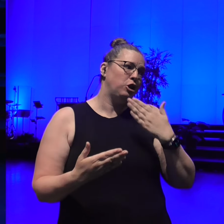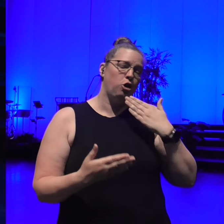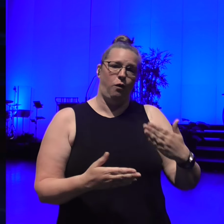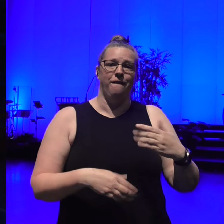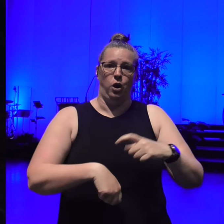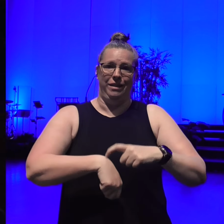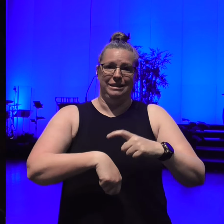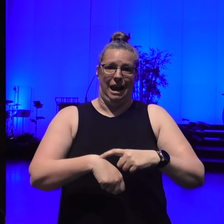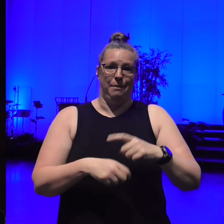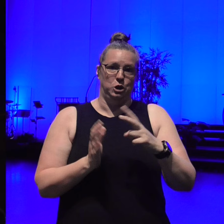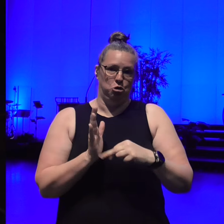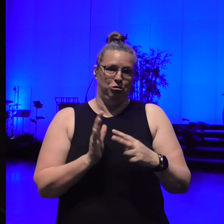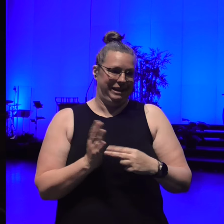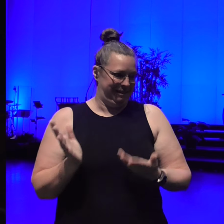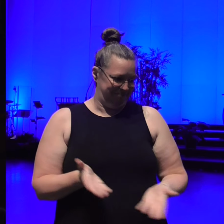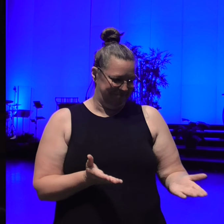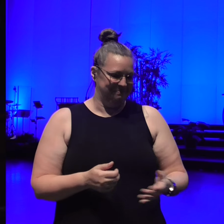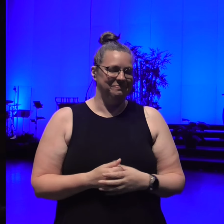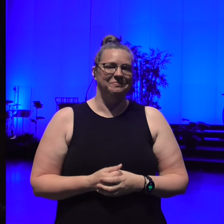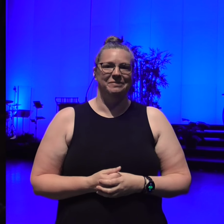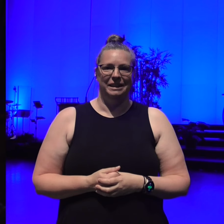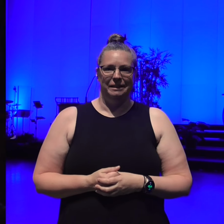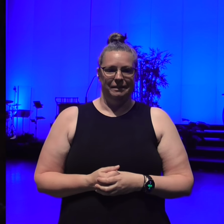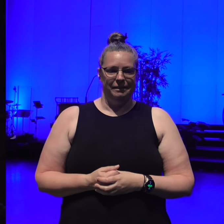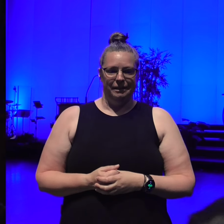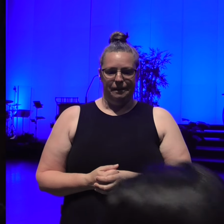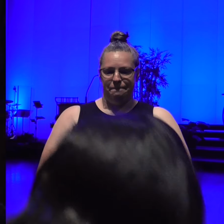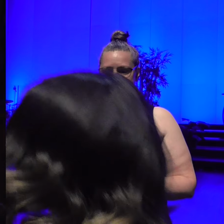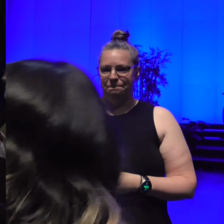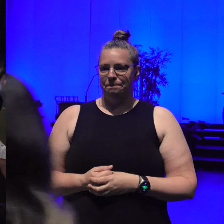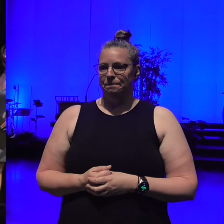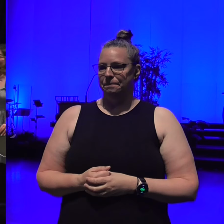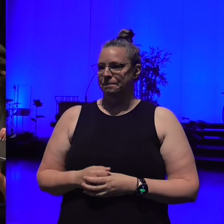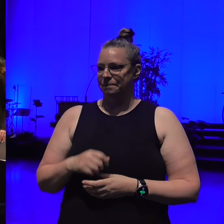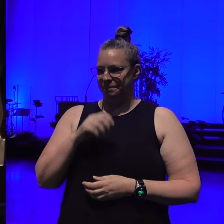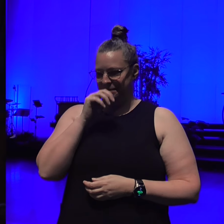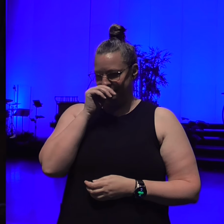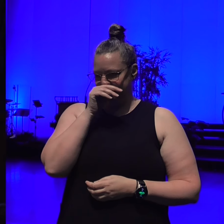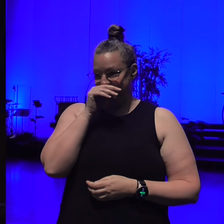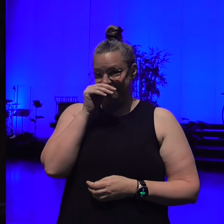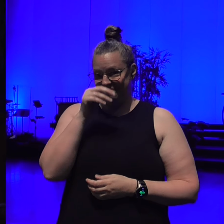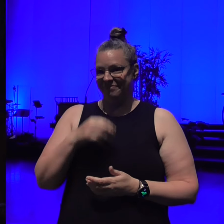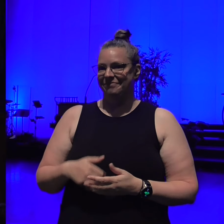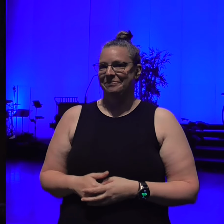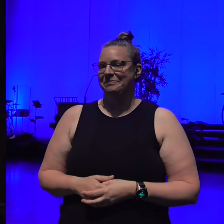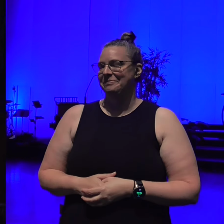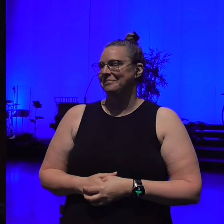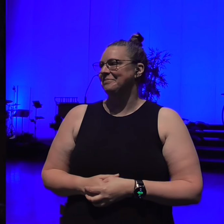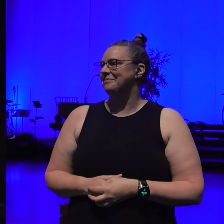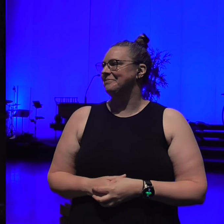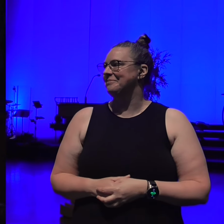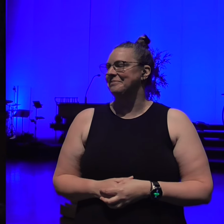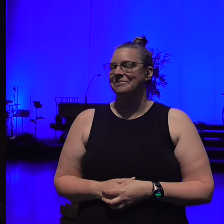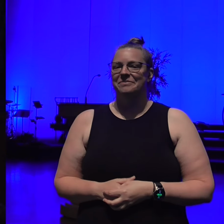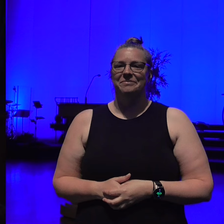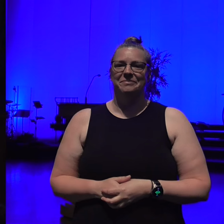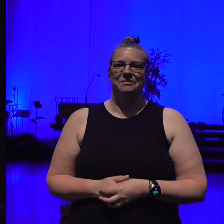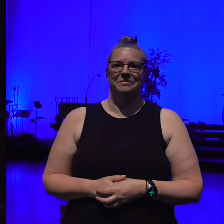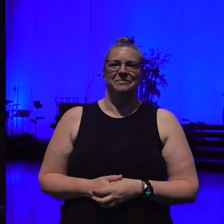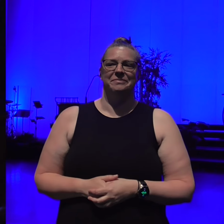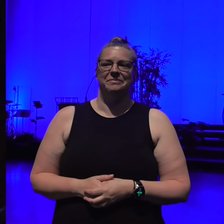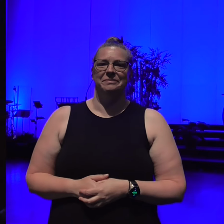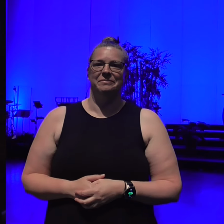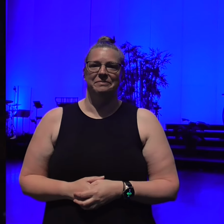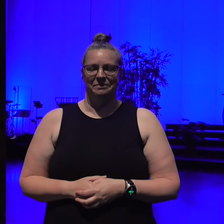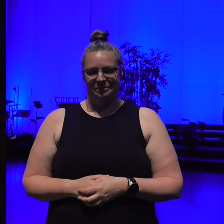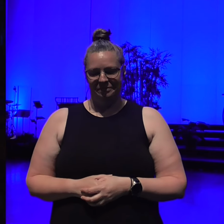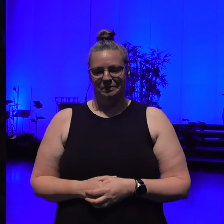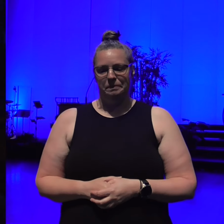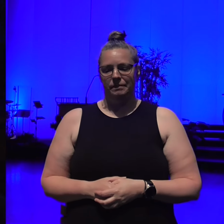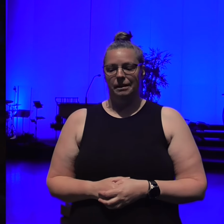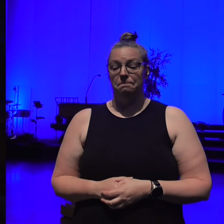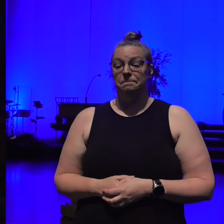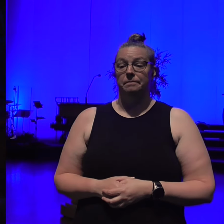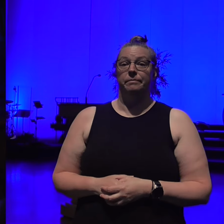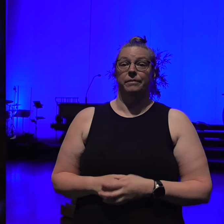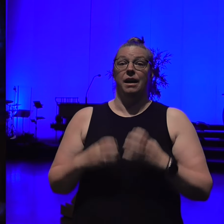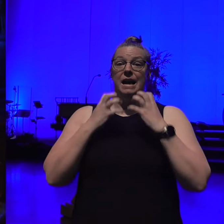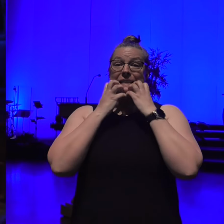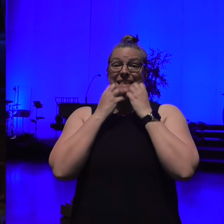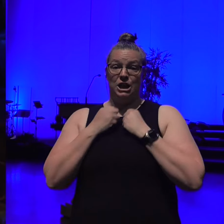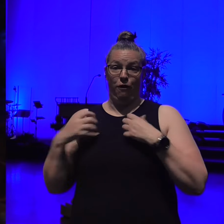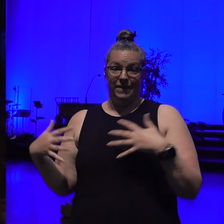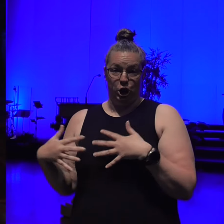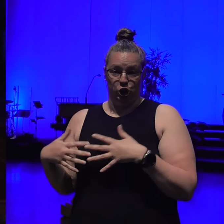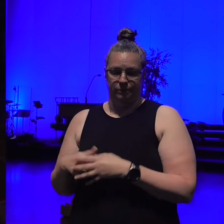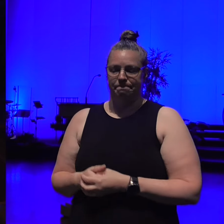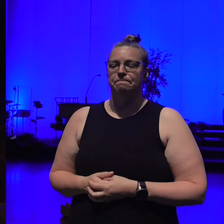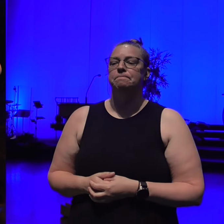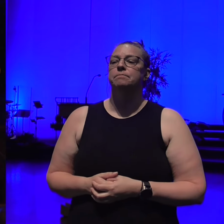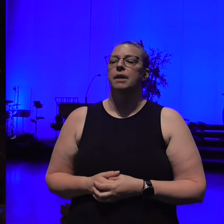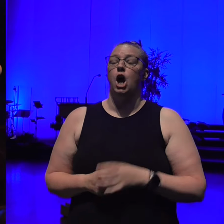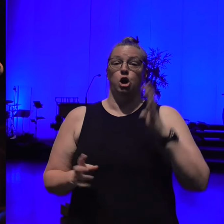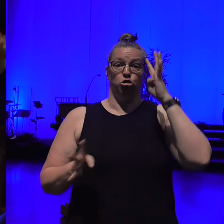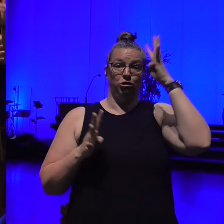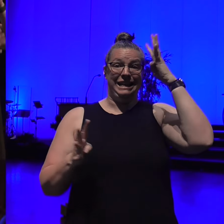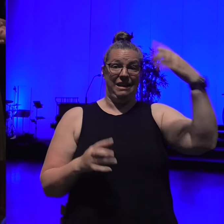esto para nosotros hoy Escuchemoslo por [Aplausos] ella Querido miedo creatividad y yo estamos a punto